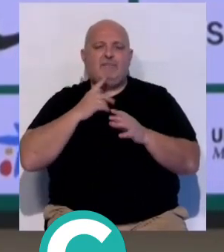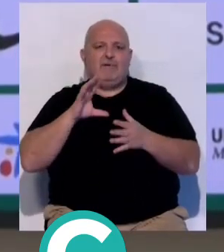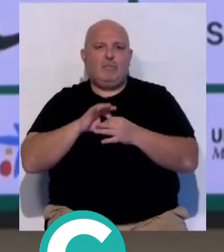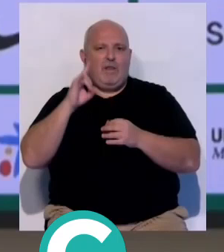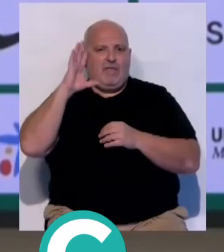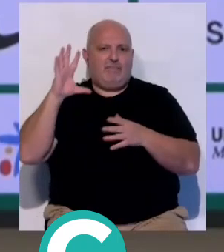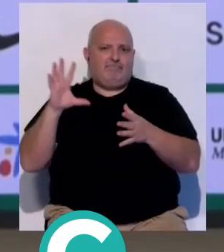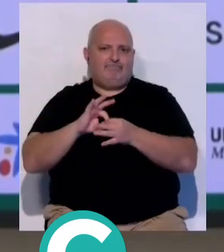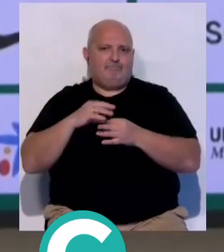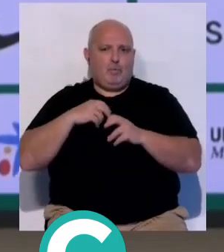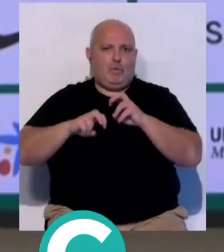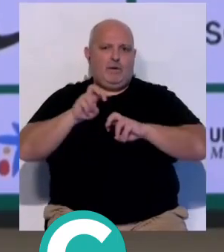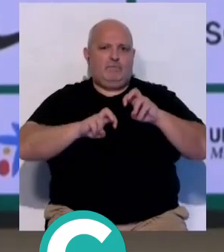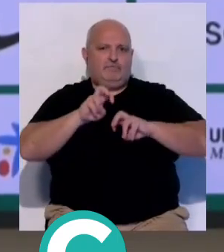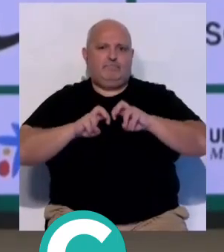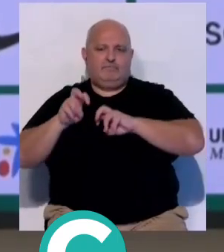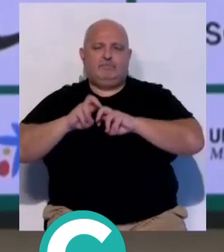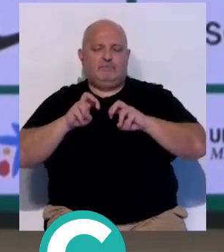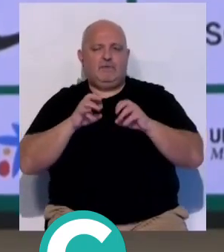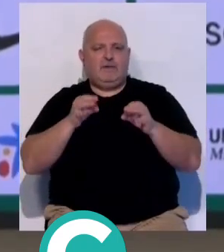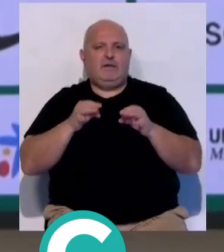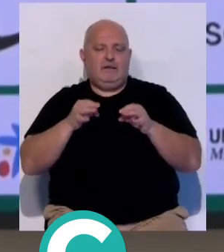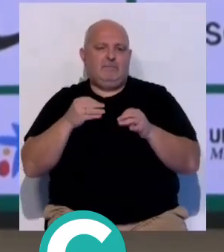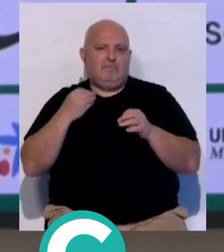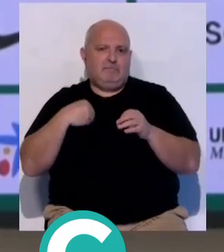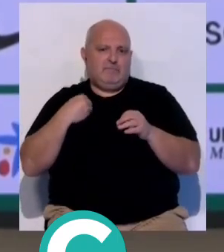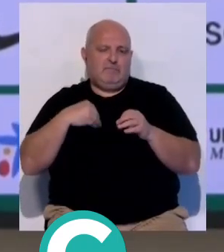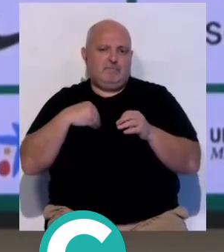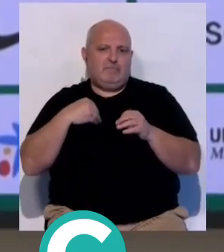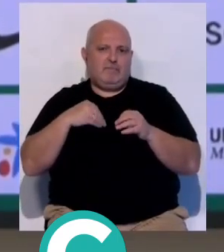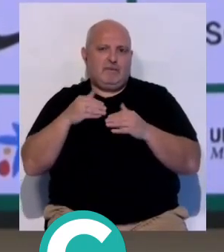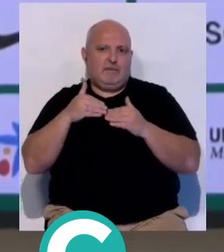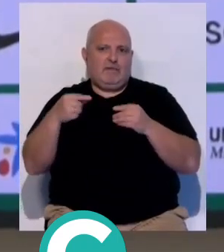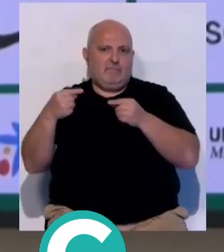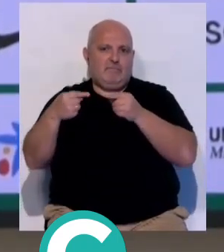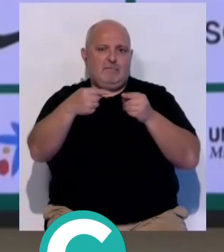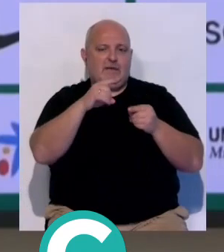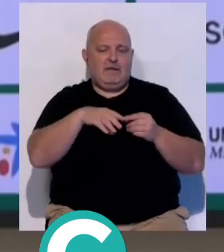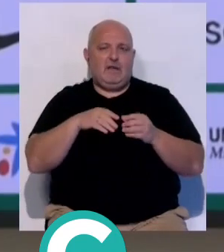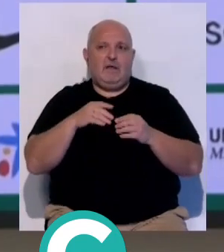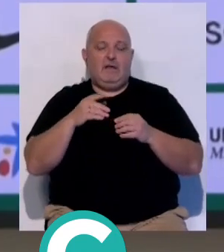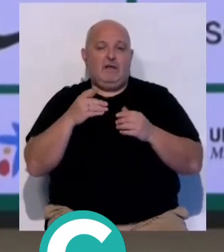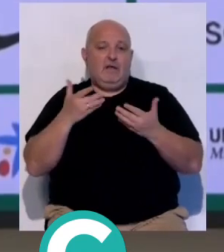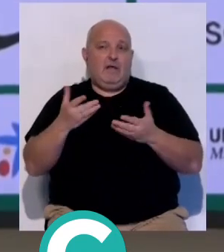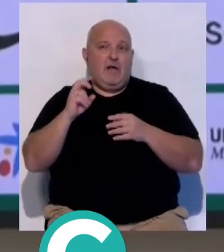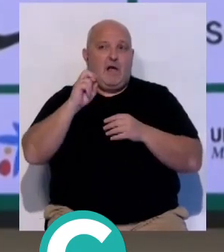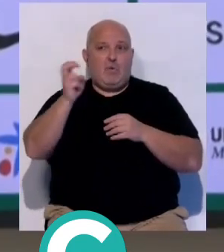y que muchas veces te marca siempre también los rivales de turno no a rivales que te someten hay